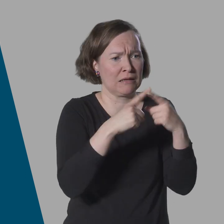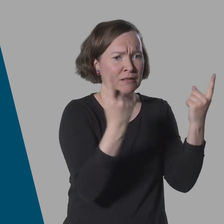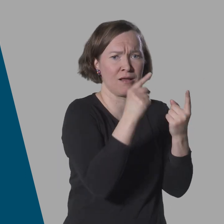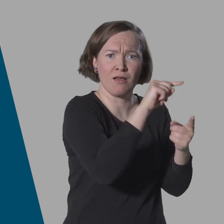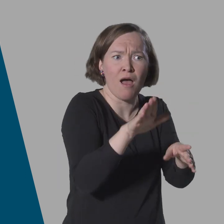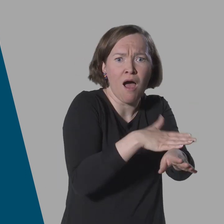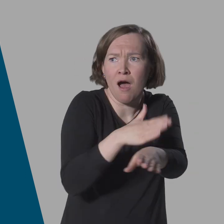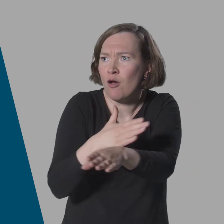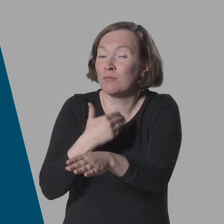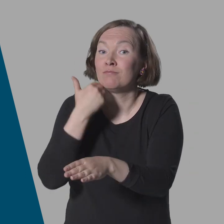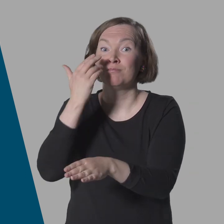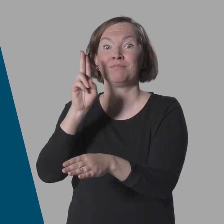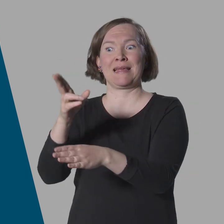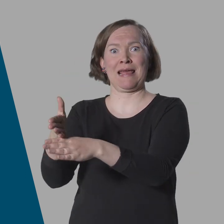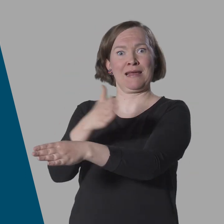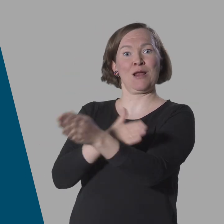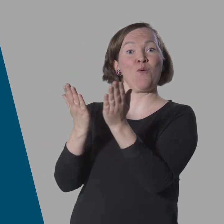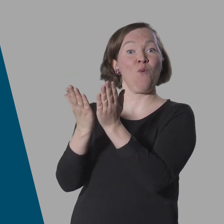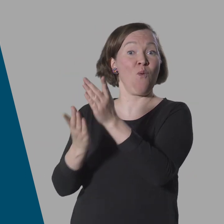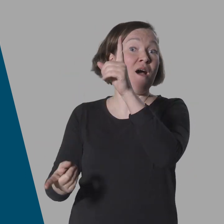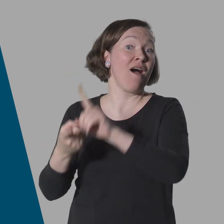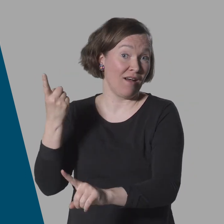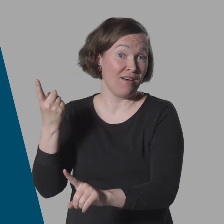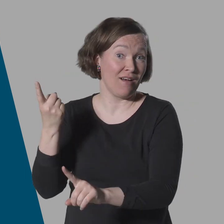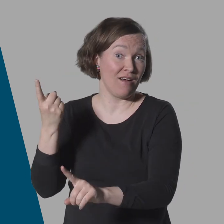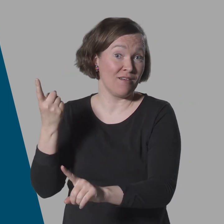erilaisissa tilanteissa ennen koulun aloittamista.